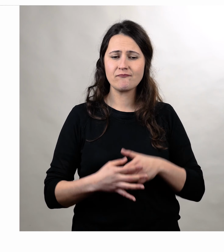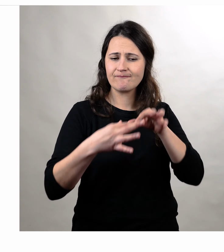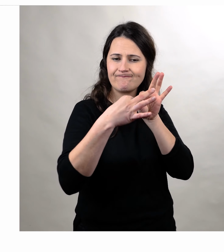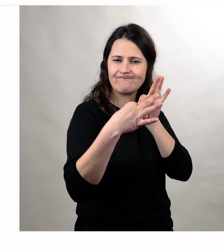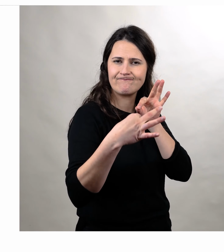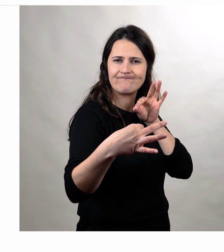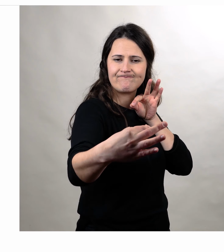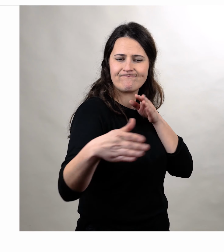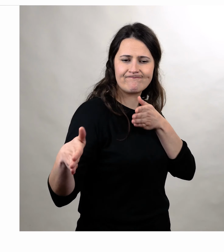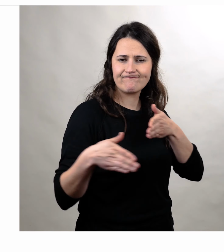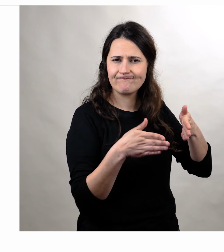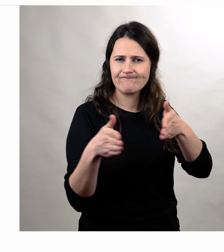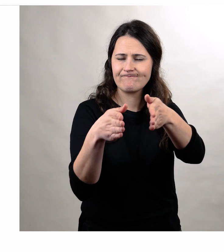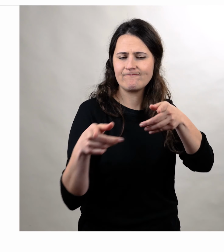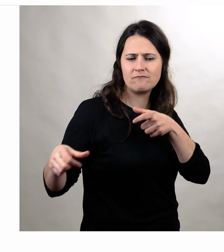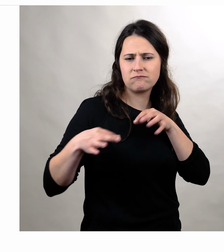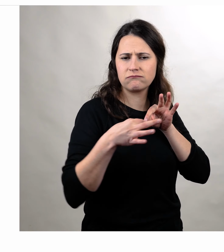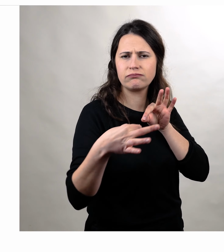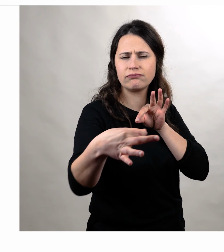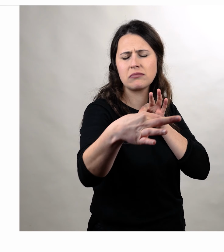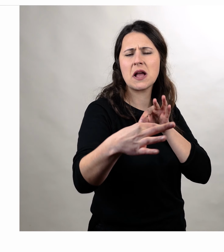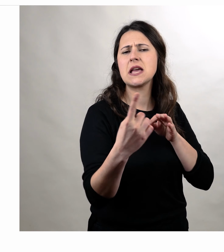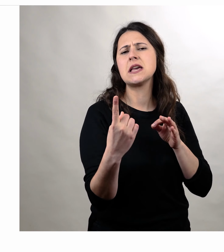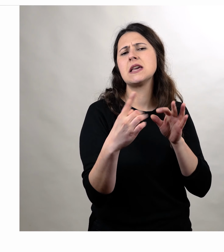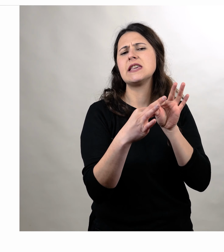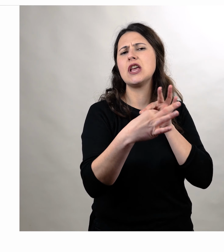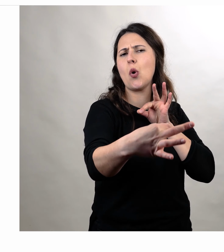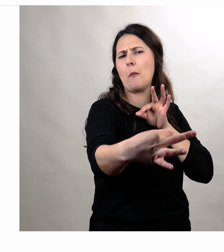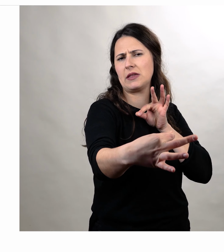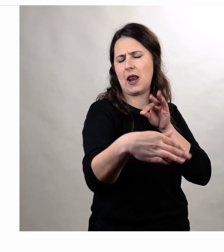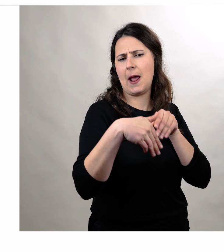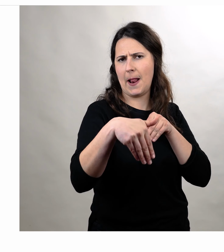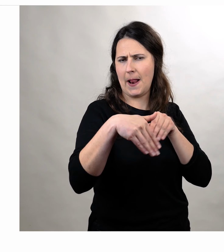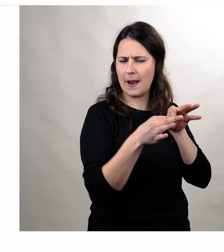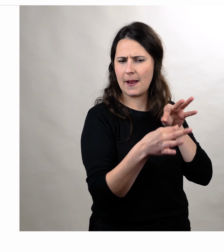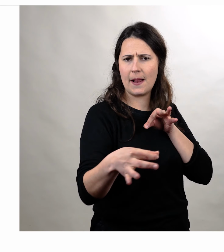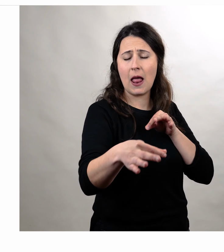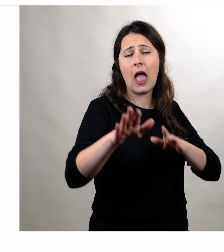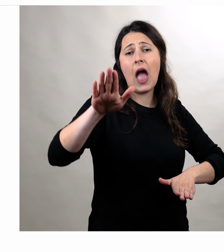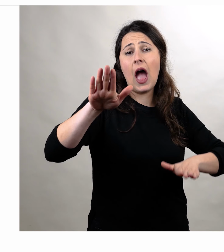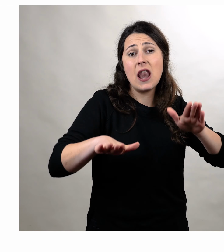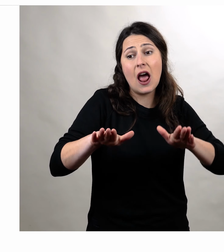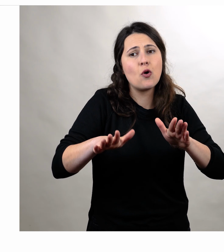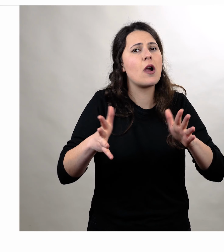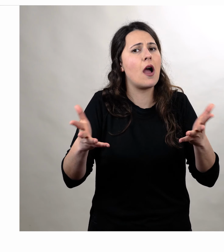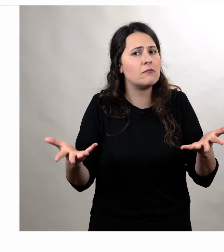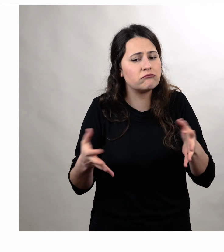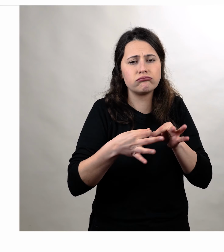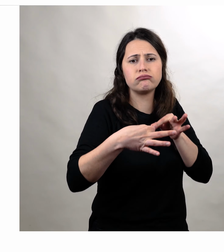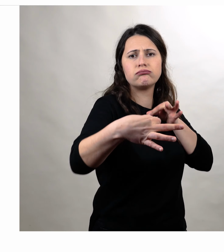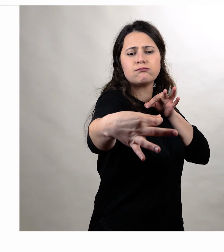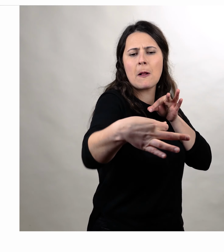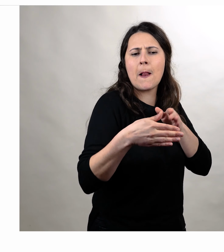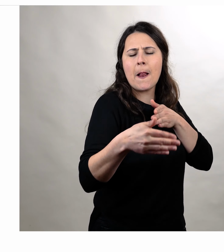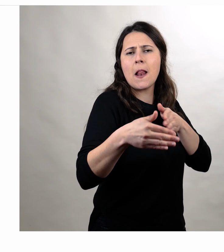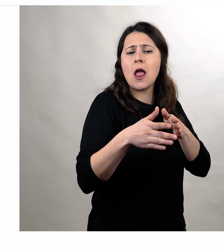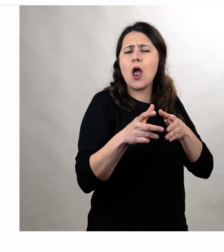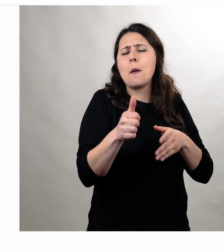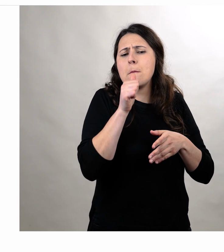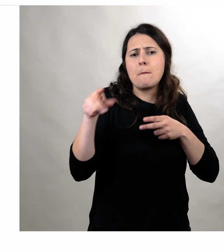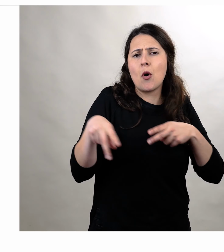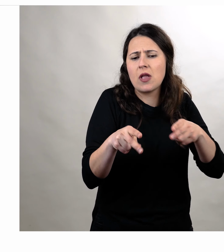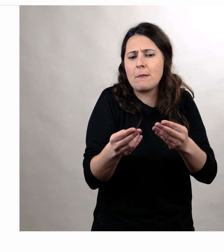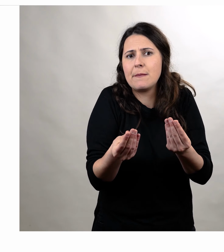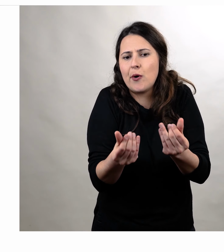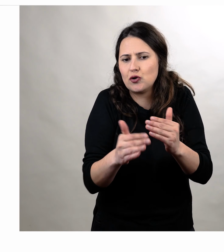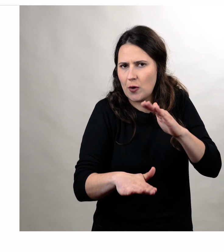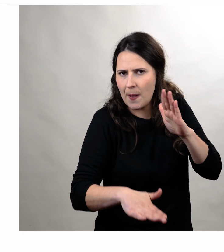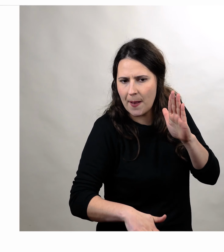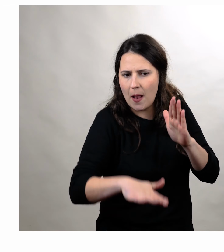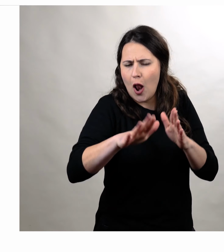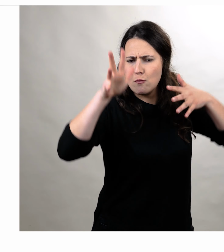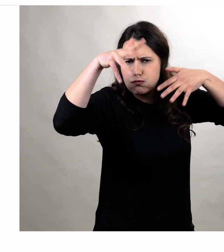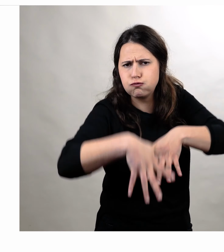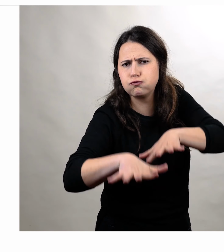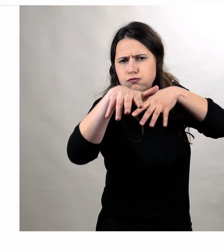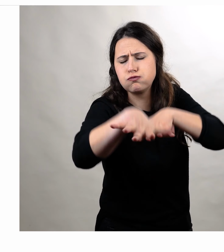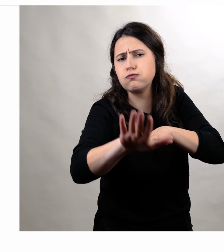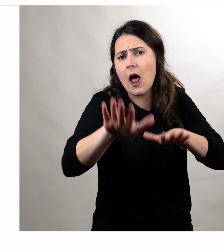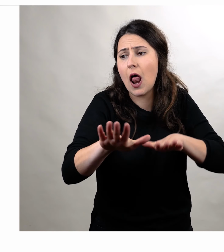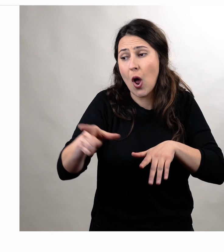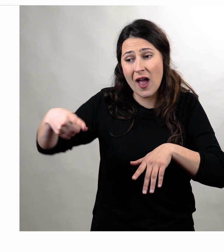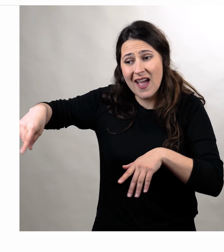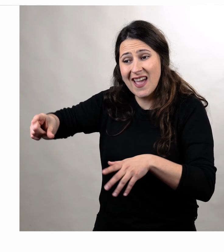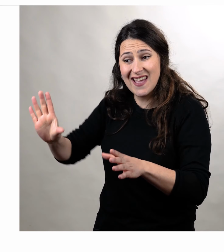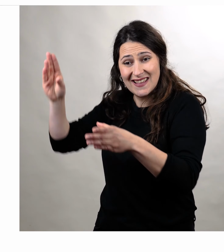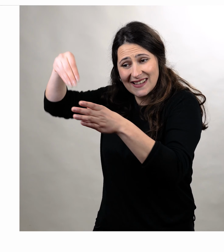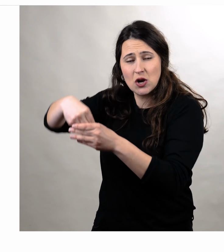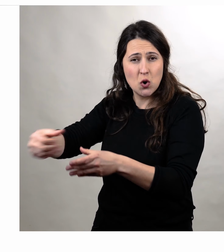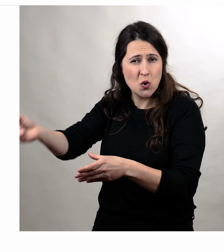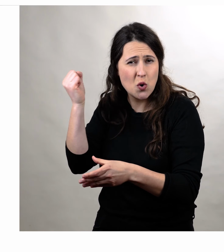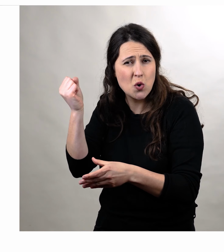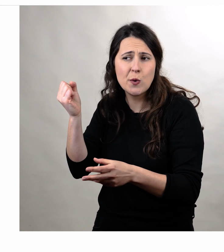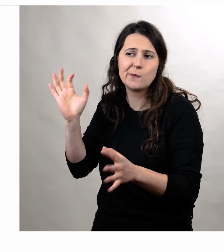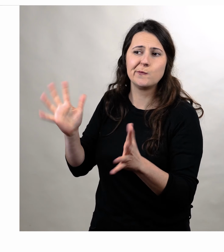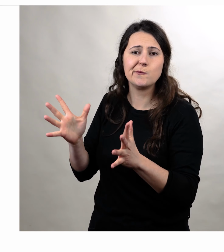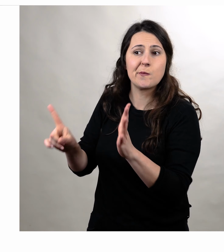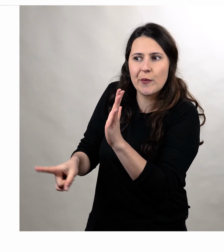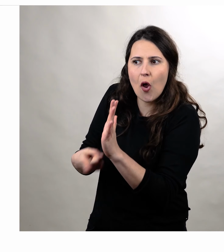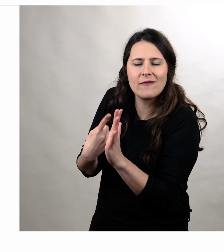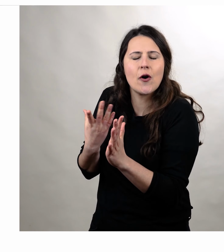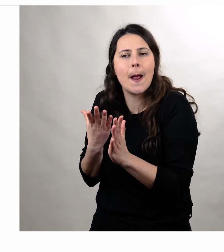Η απόσταση διάσχισης είναι λίγα χιλιόμετρα και μπορεί να ποικίλει ανάλογα με τις συνθήκες του ποταμού και τις δεξιότητες των συμμετεχόντων.